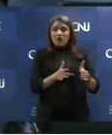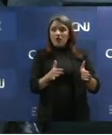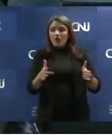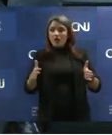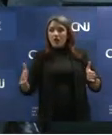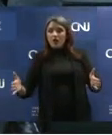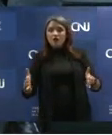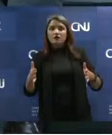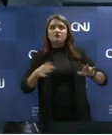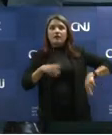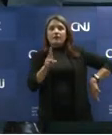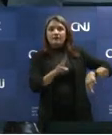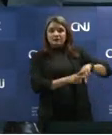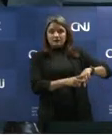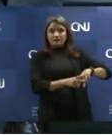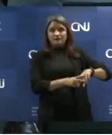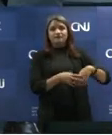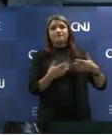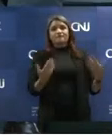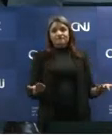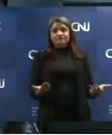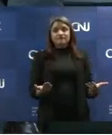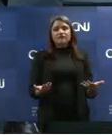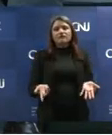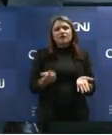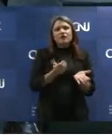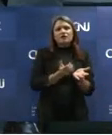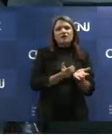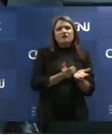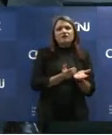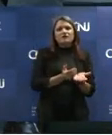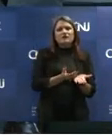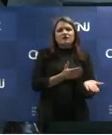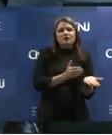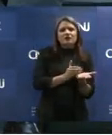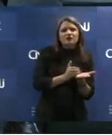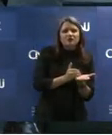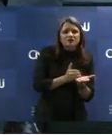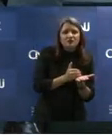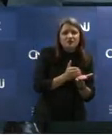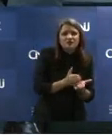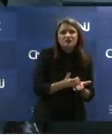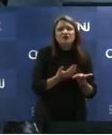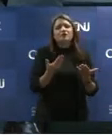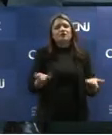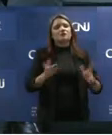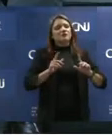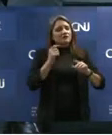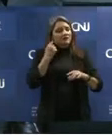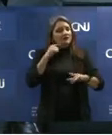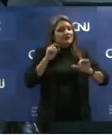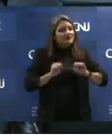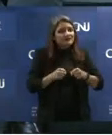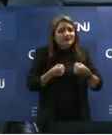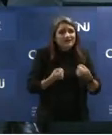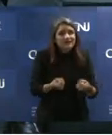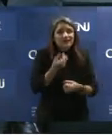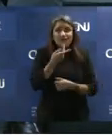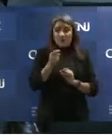Inicialmente, logo de início, a gente destaca. A defesa destaca que a Magistrada Excelência acumulava